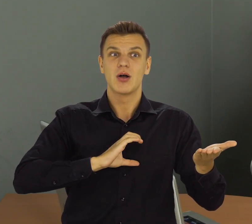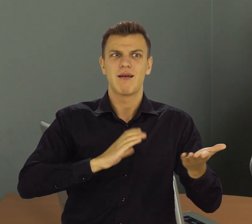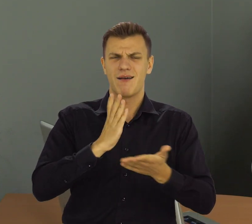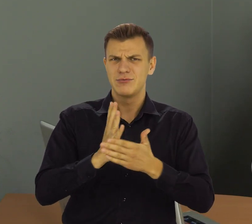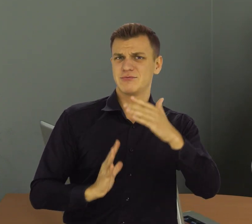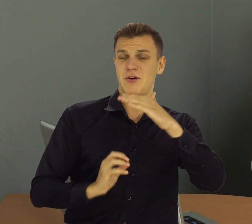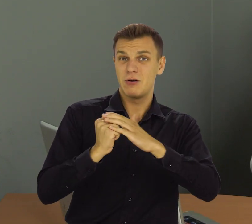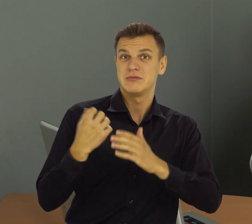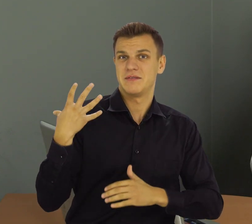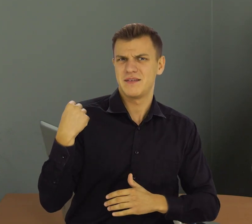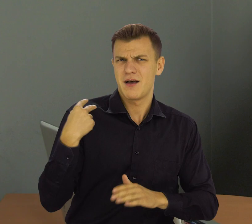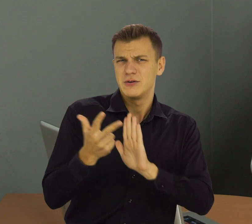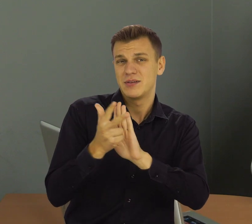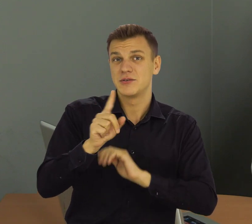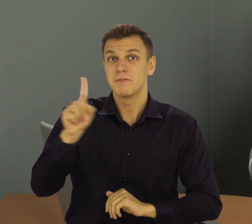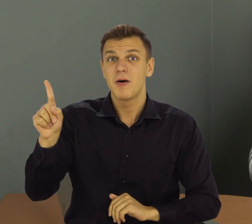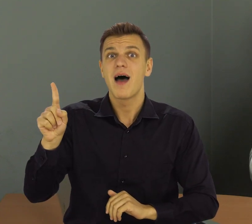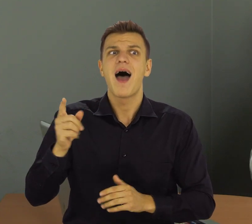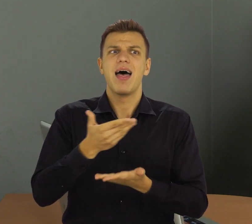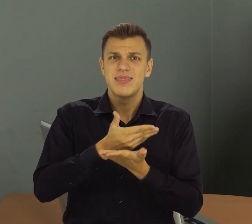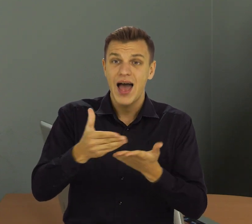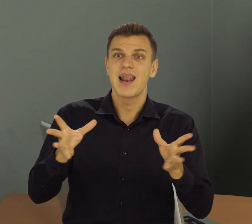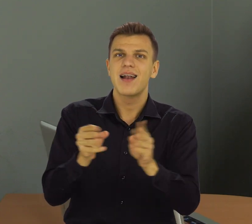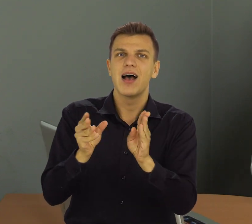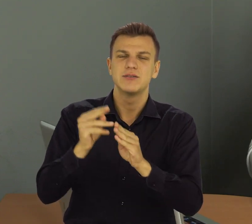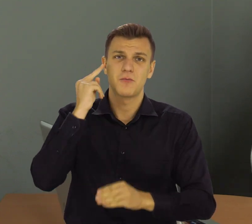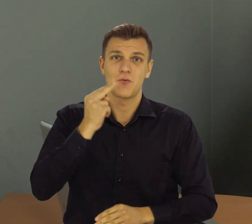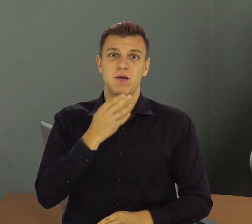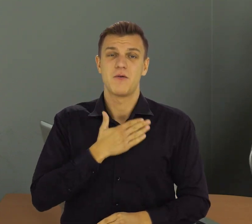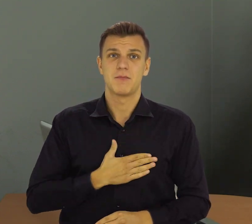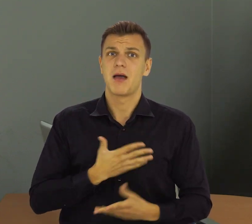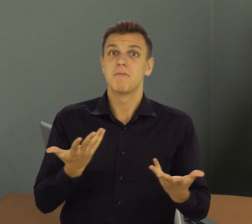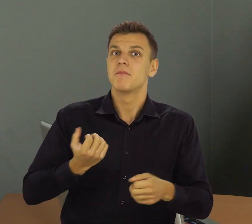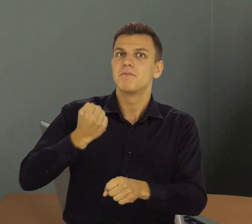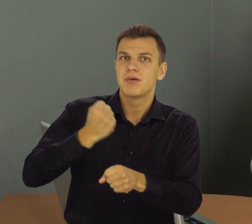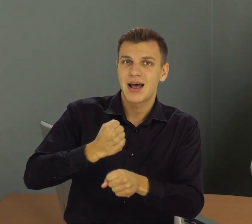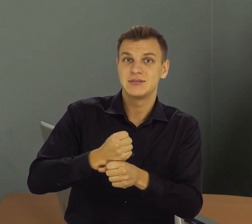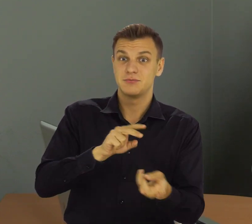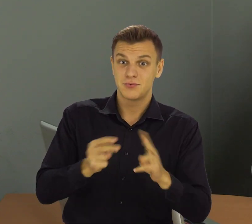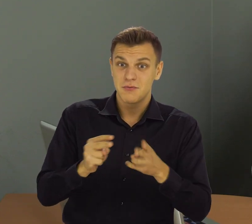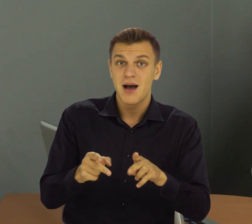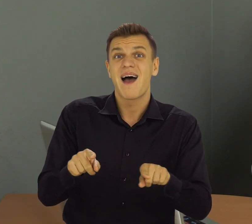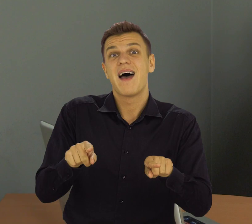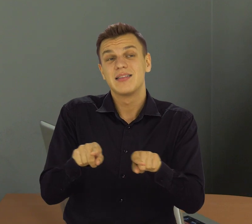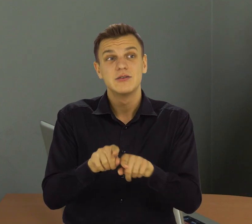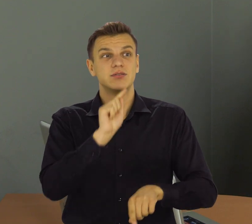spędzają z ludźmi niesłyszącymi – pracując jako tłumacz lub nauczając w szkołach dla niesłyszących.